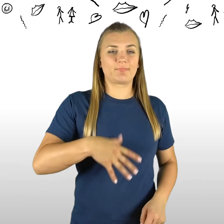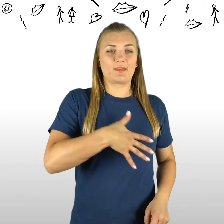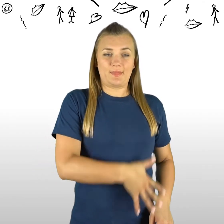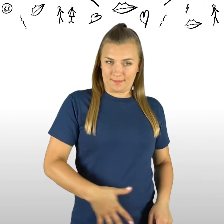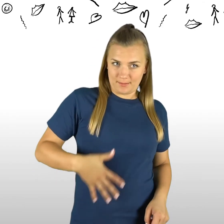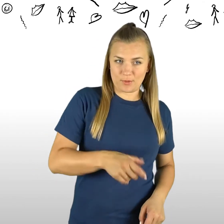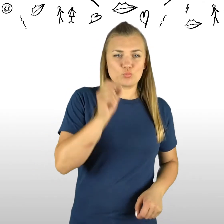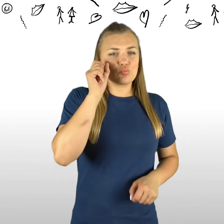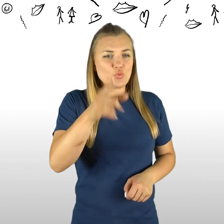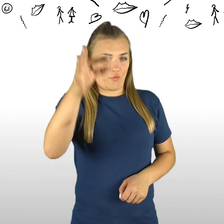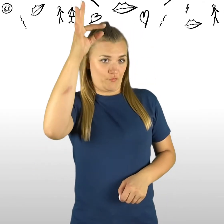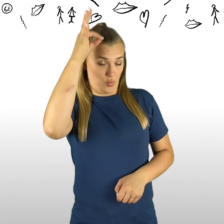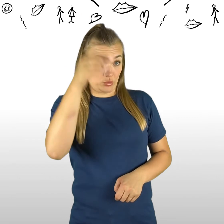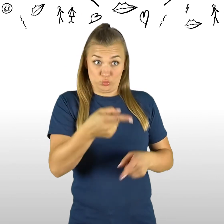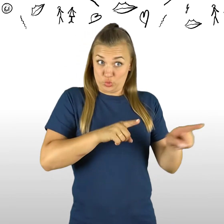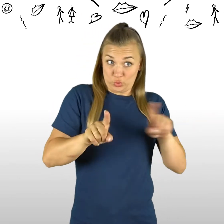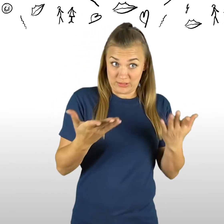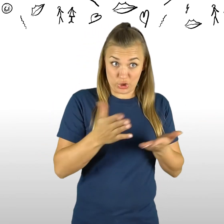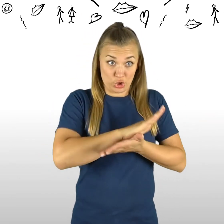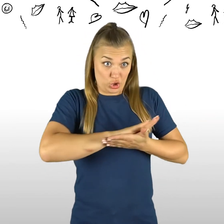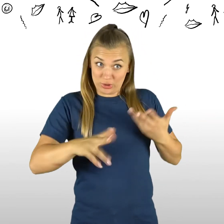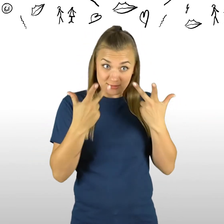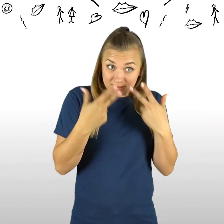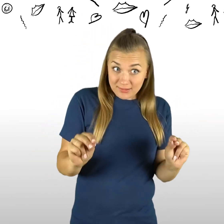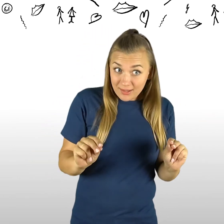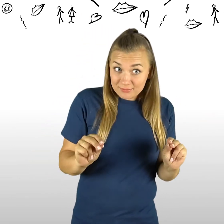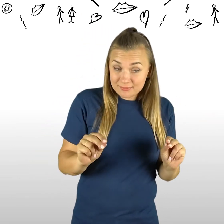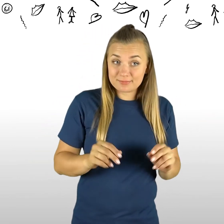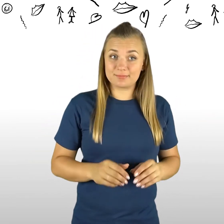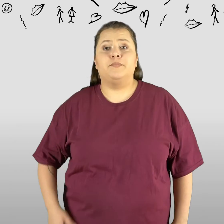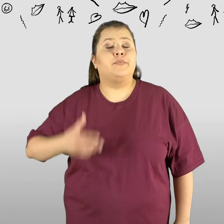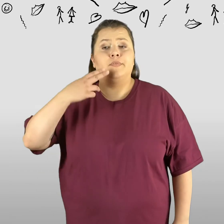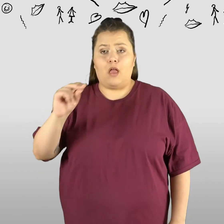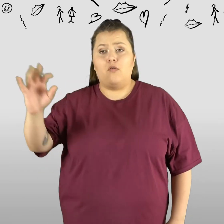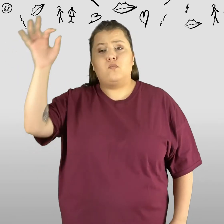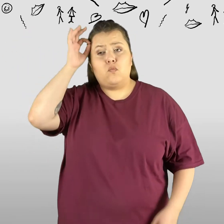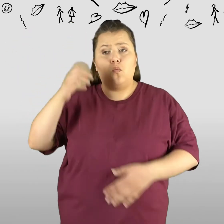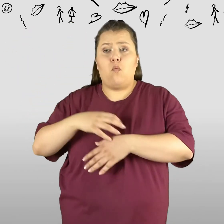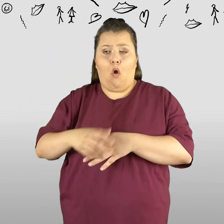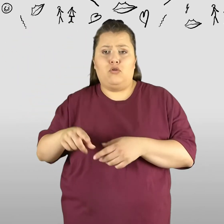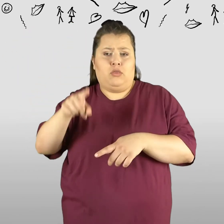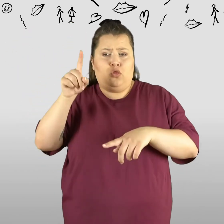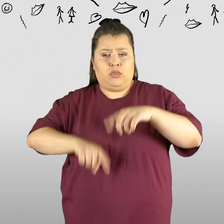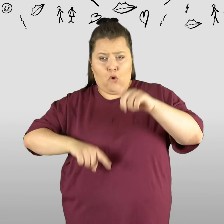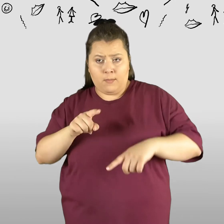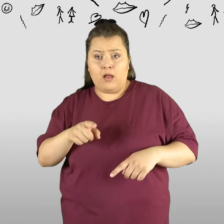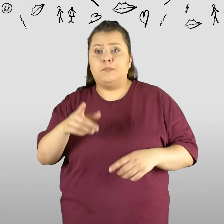Czy owłosienie w okolicach intymnych oznacza brak higieny? Nie! Włosy łonowe są normalne i naturalne.